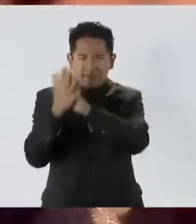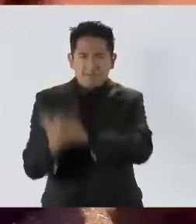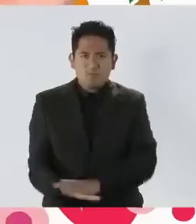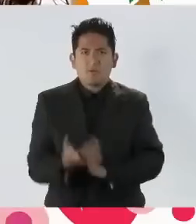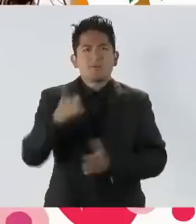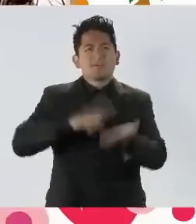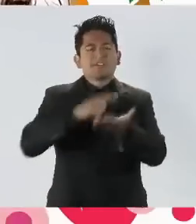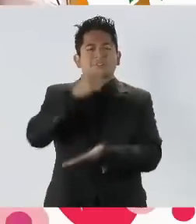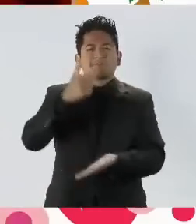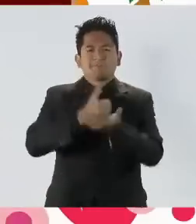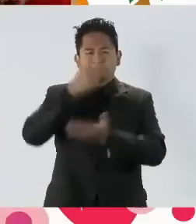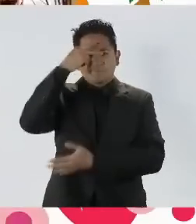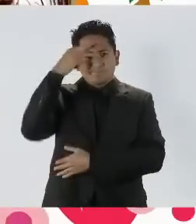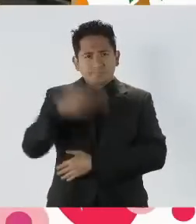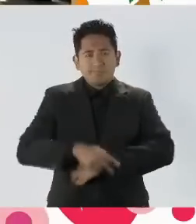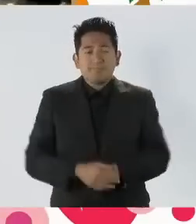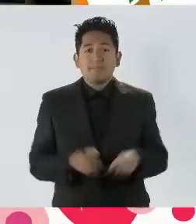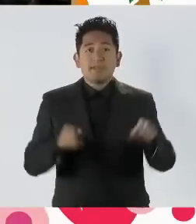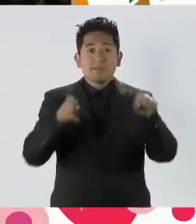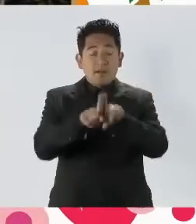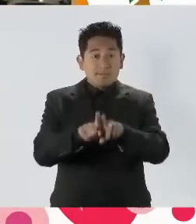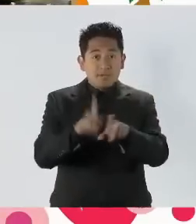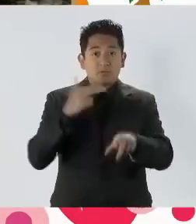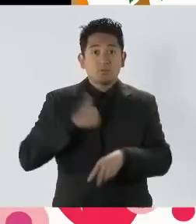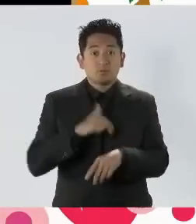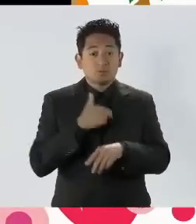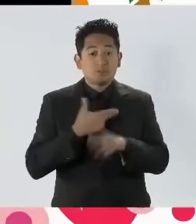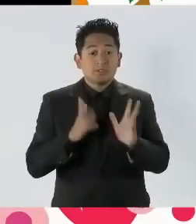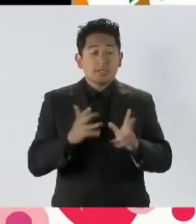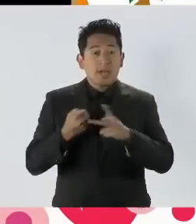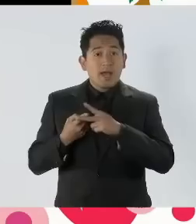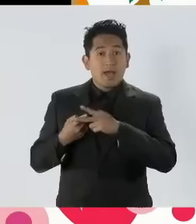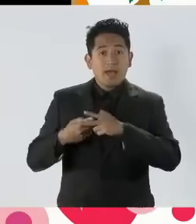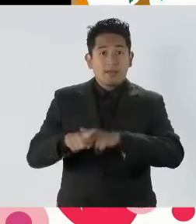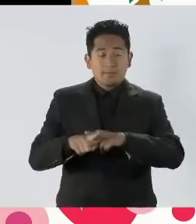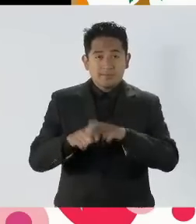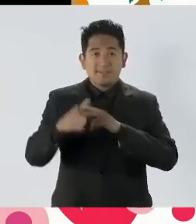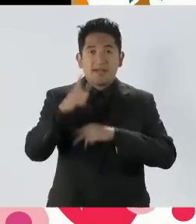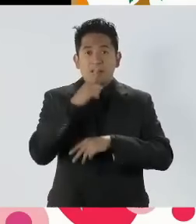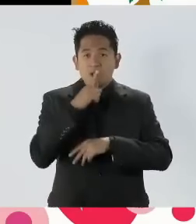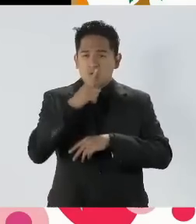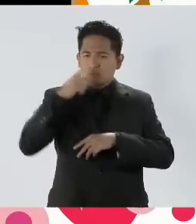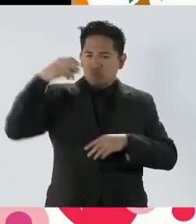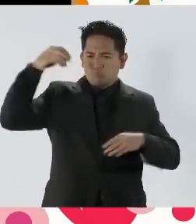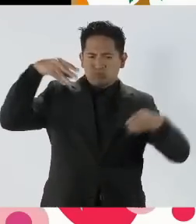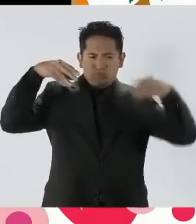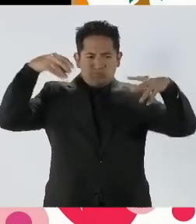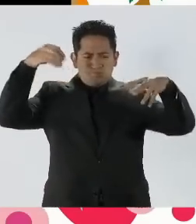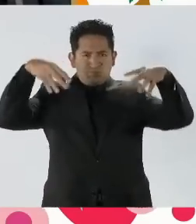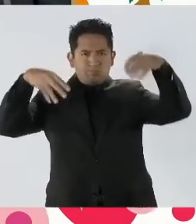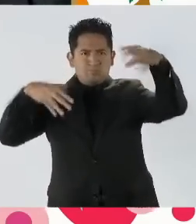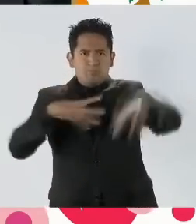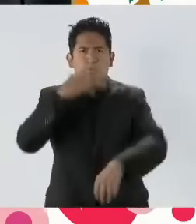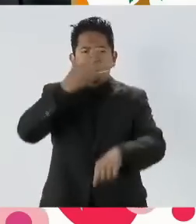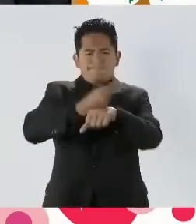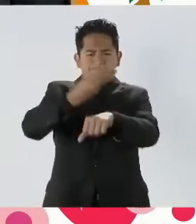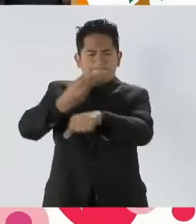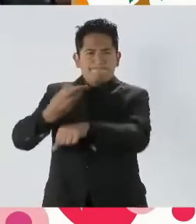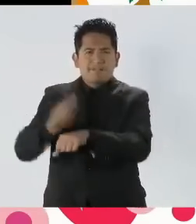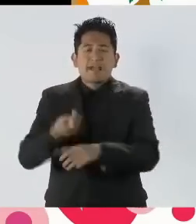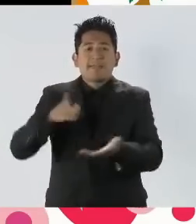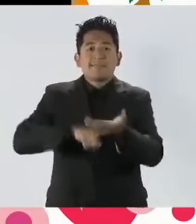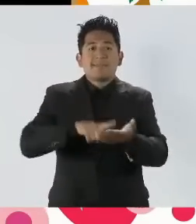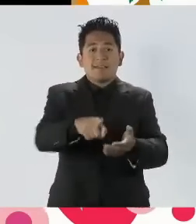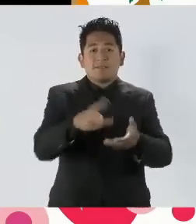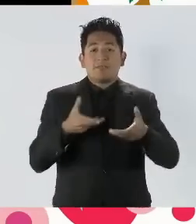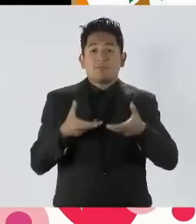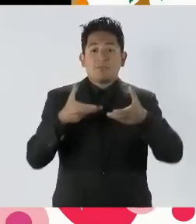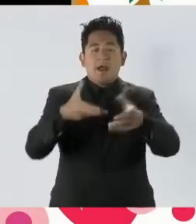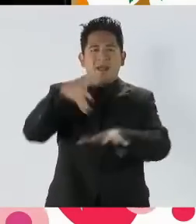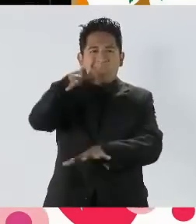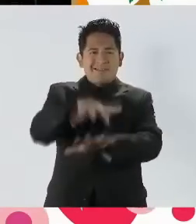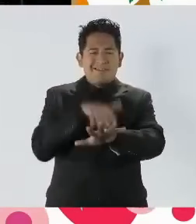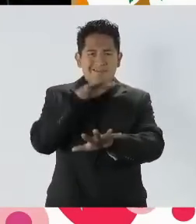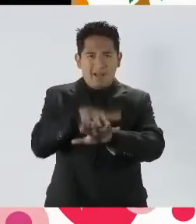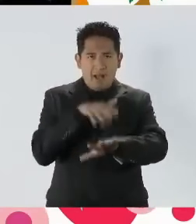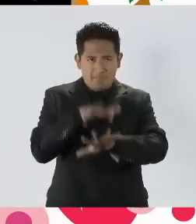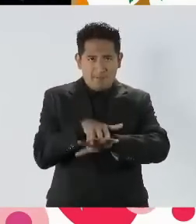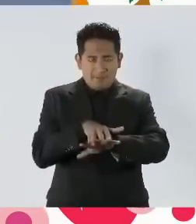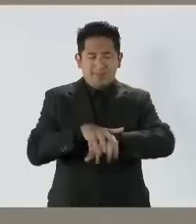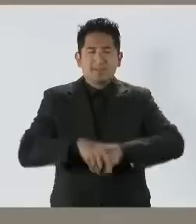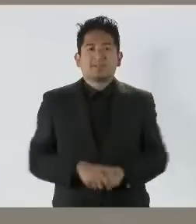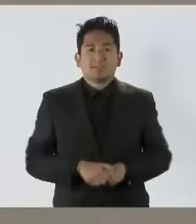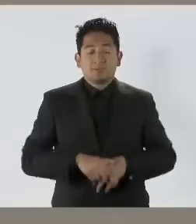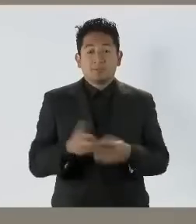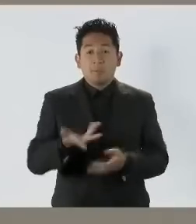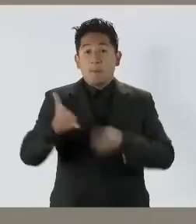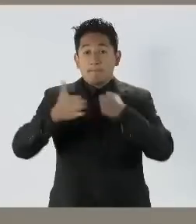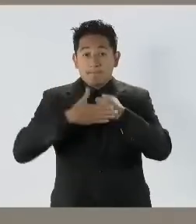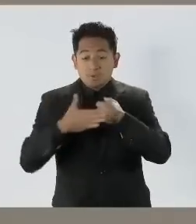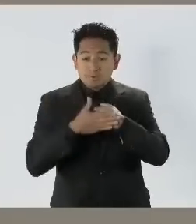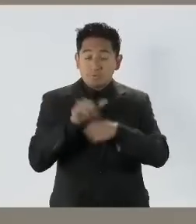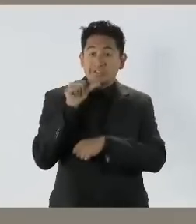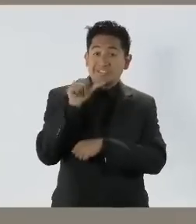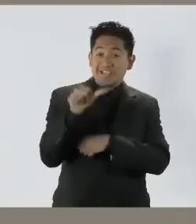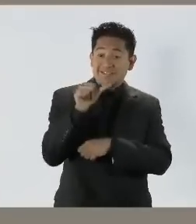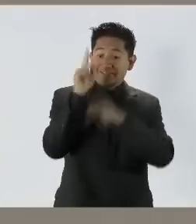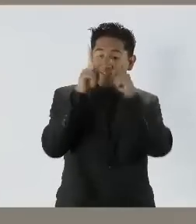también arrancamos ya la iluminación de la calzada de talpan serán 16 km que pronto se inaugurarán y